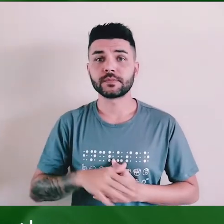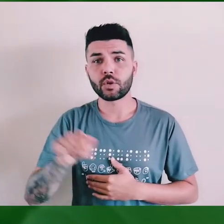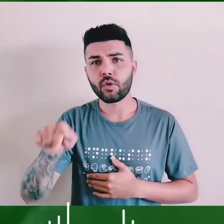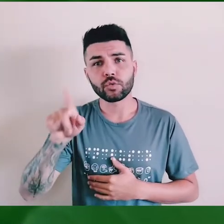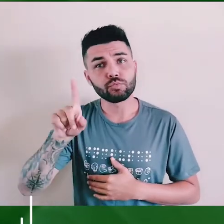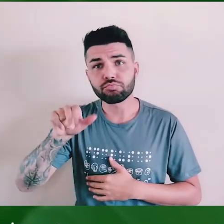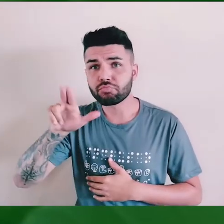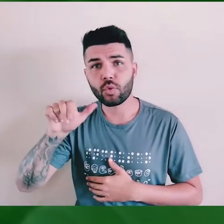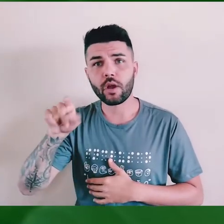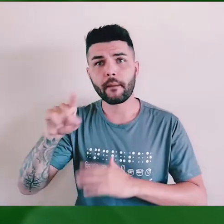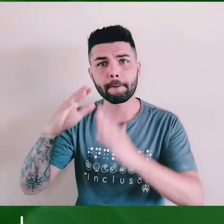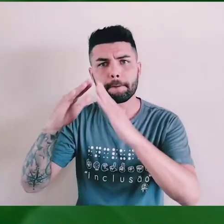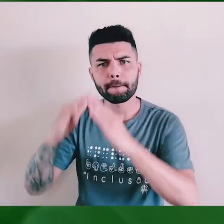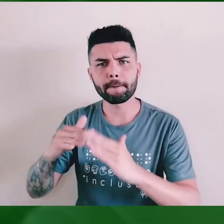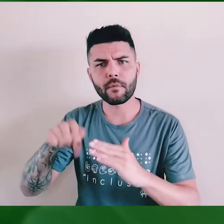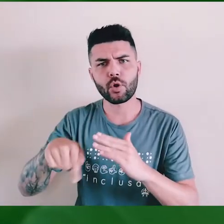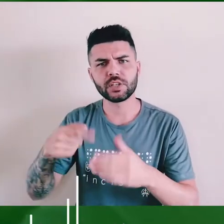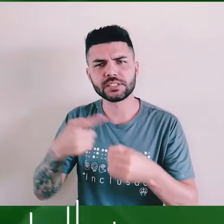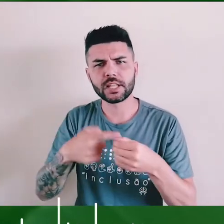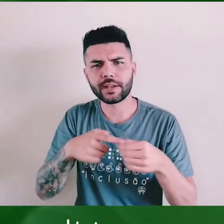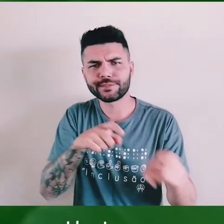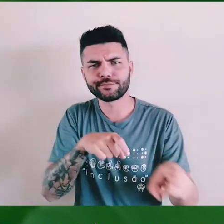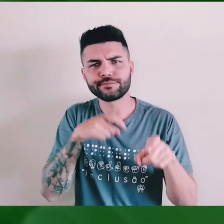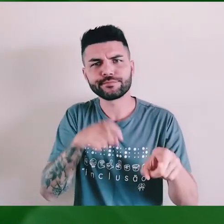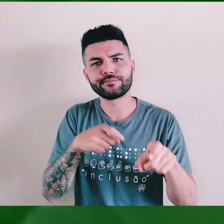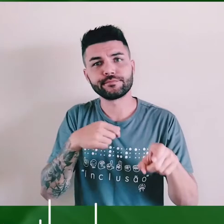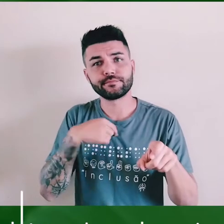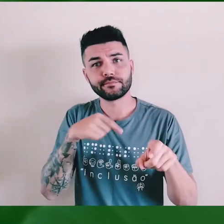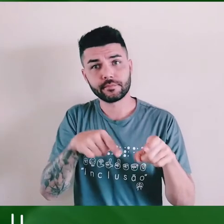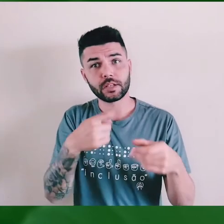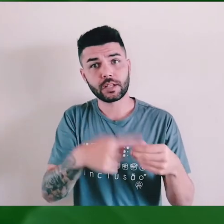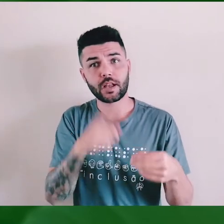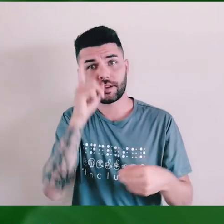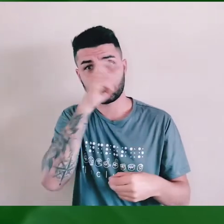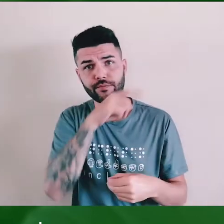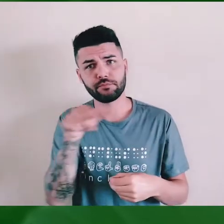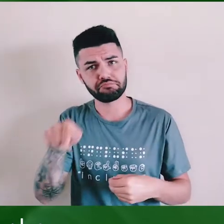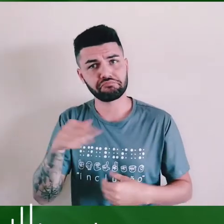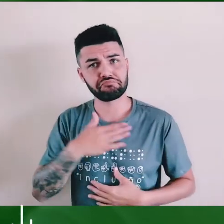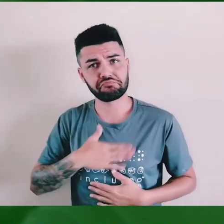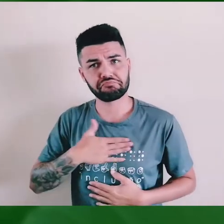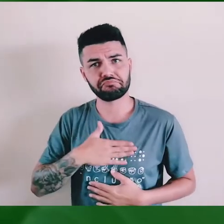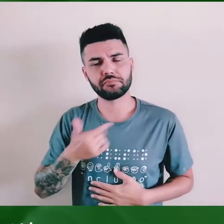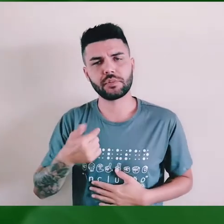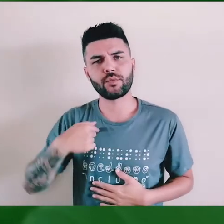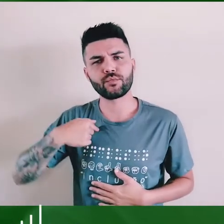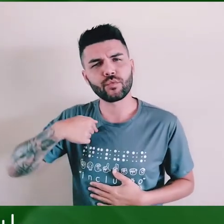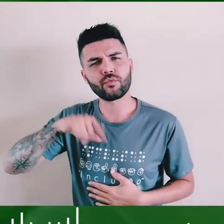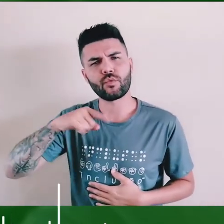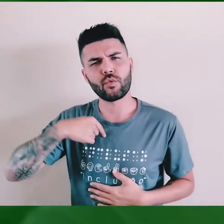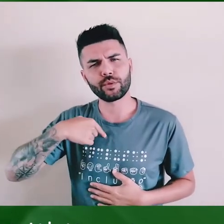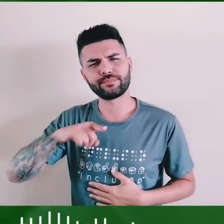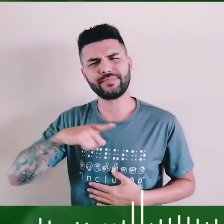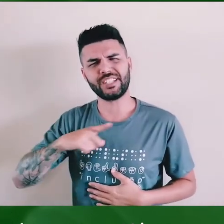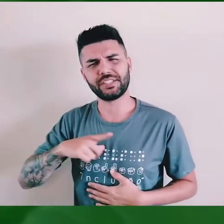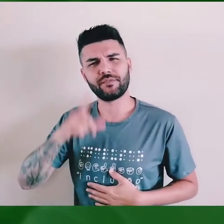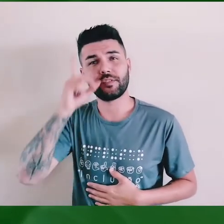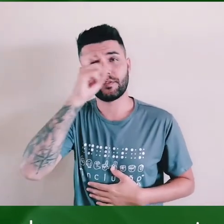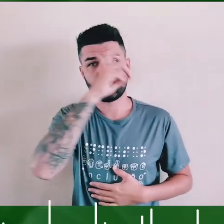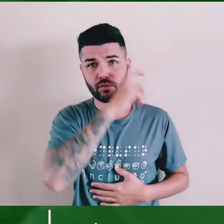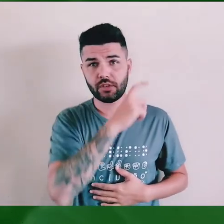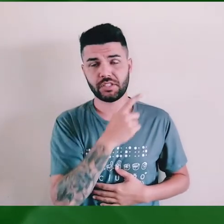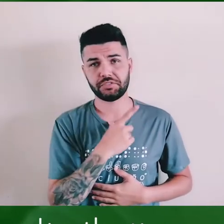Chapecó é uma cidade do interior, vai ser difícil. Mas eu fui, eu tive algumas dificuldades,